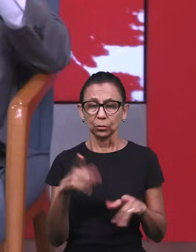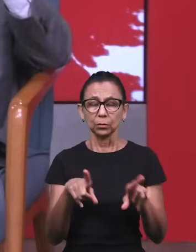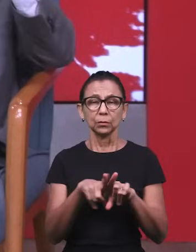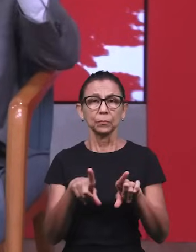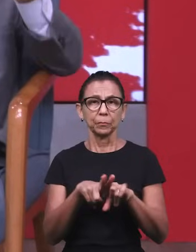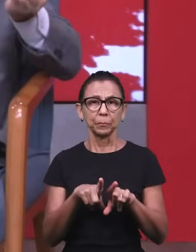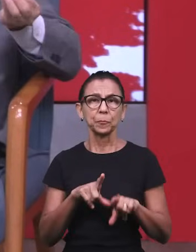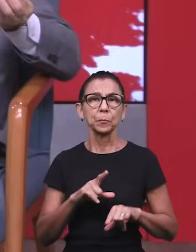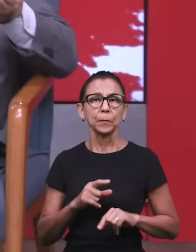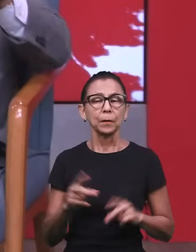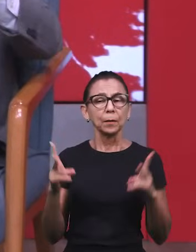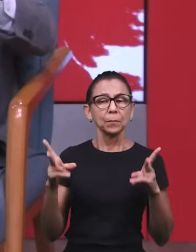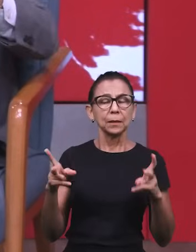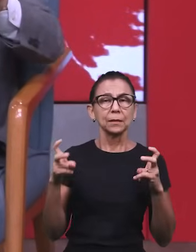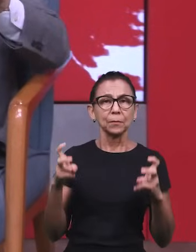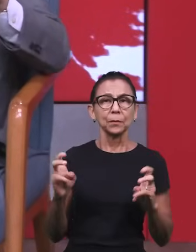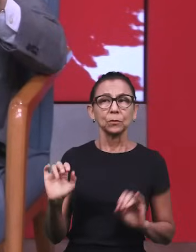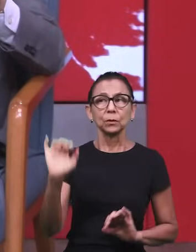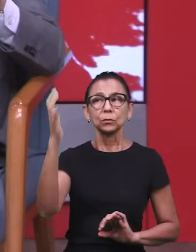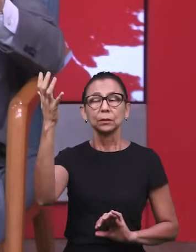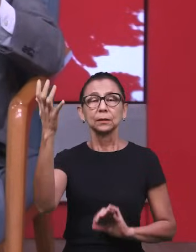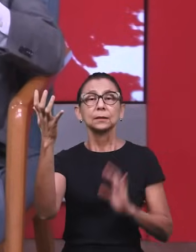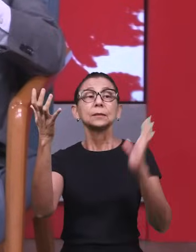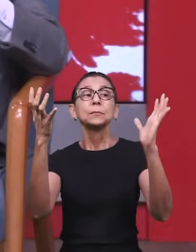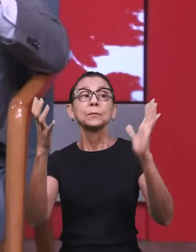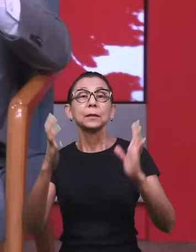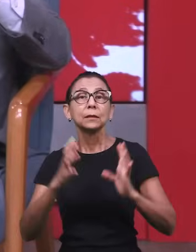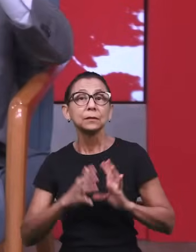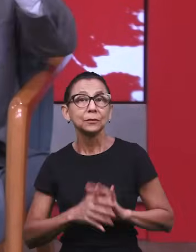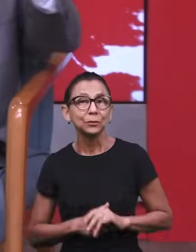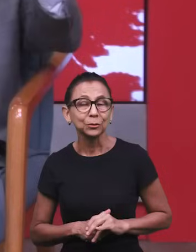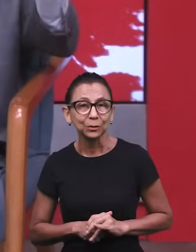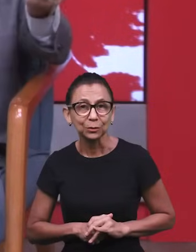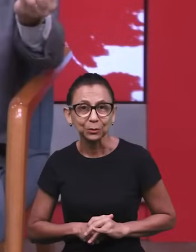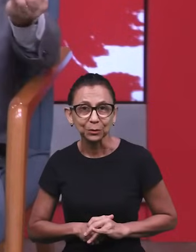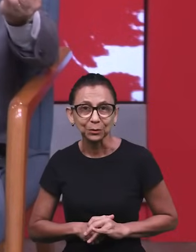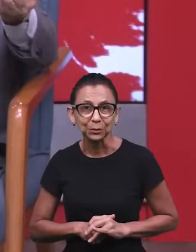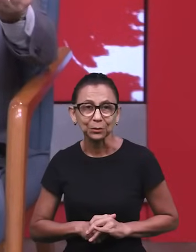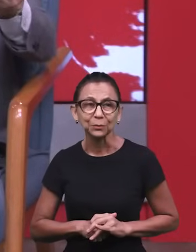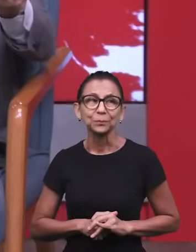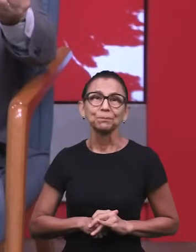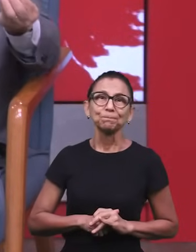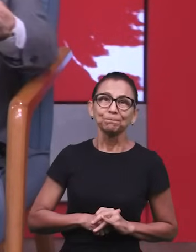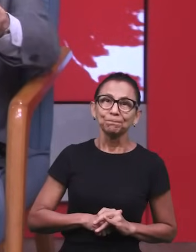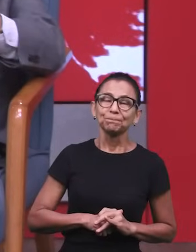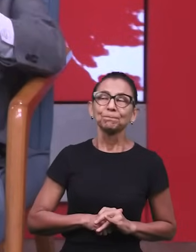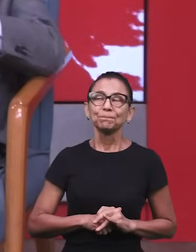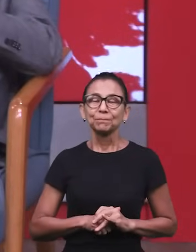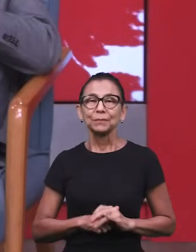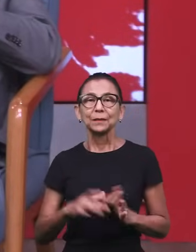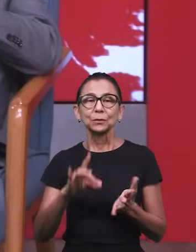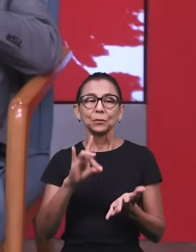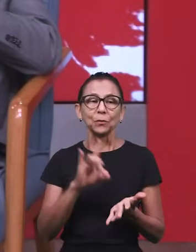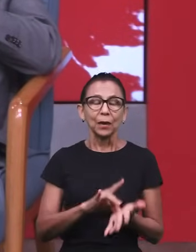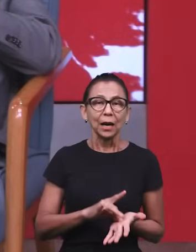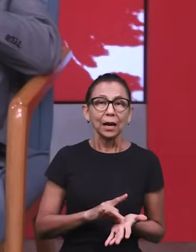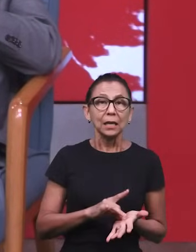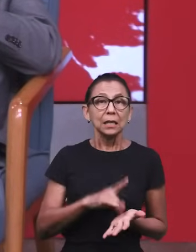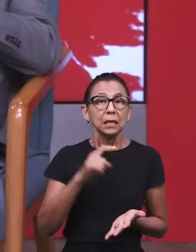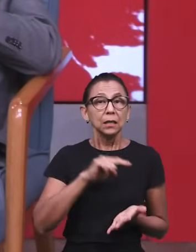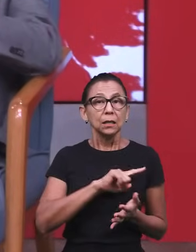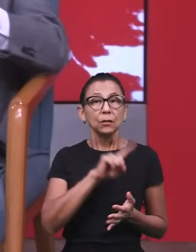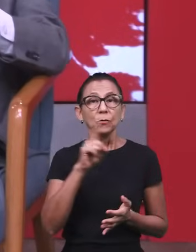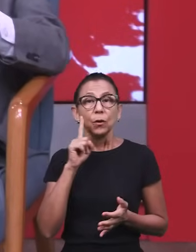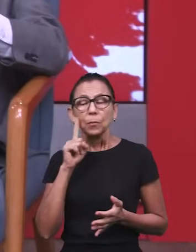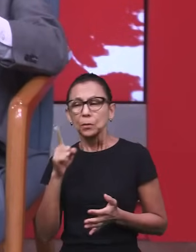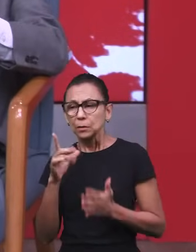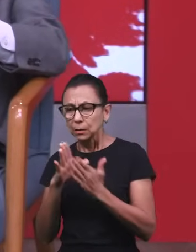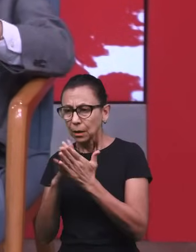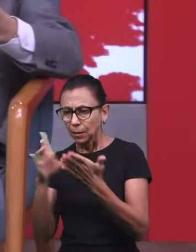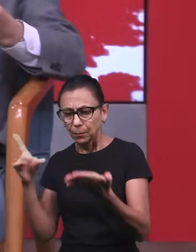elementos que a palavra nos dá e nós confrontamos isso que está na palavra para identificar o tempo